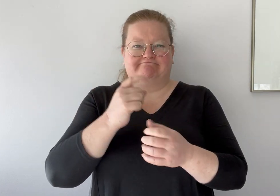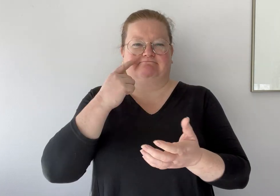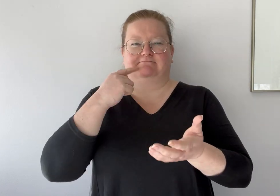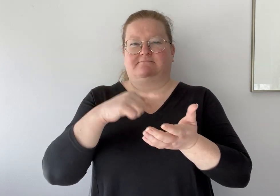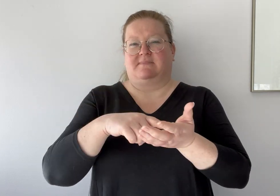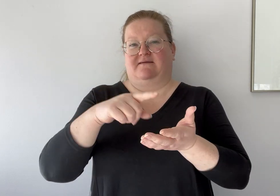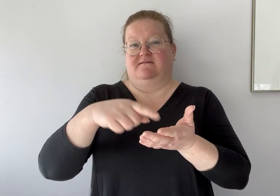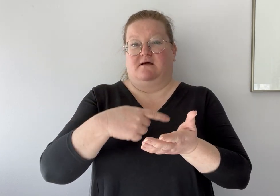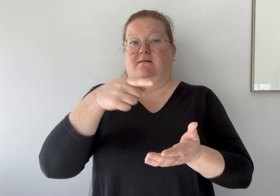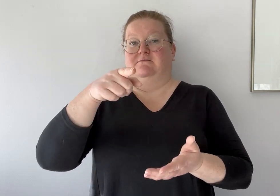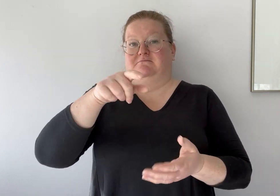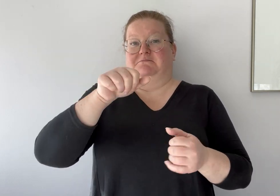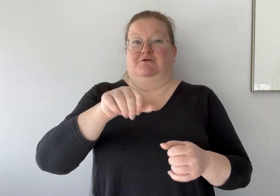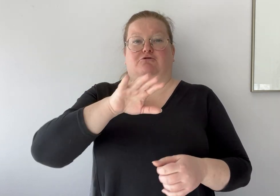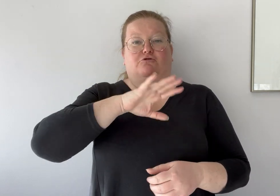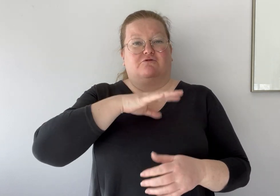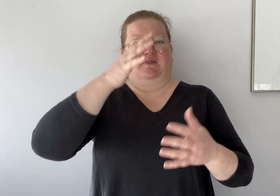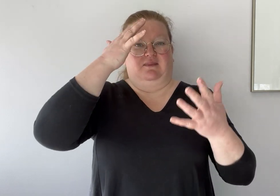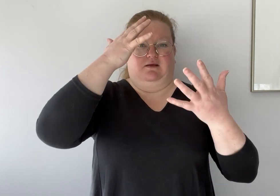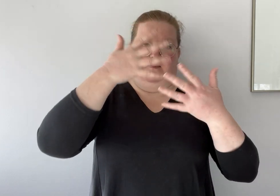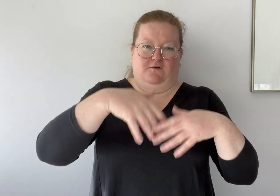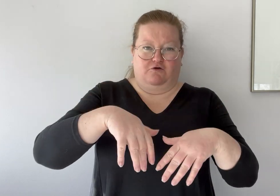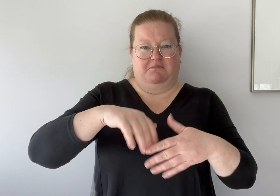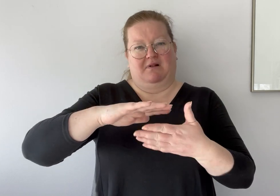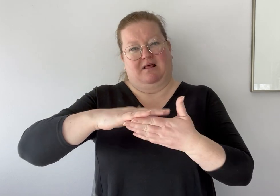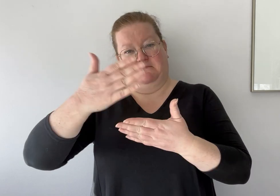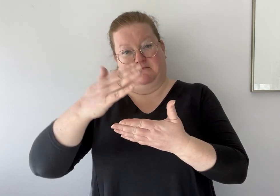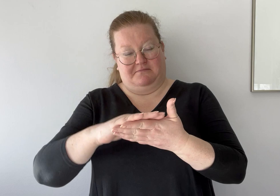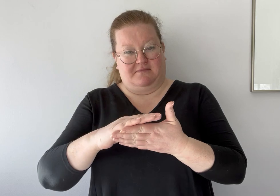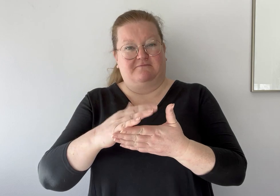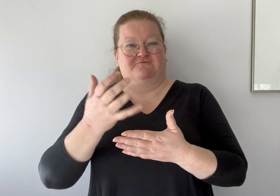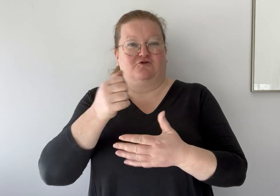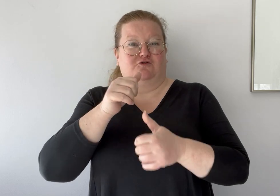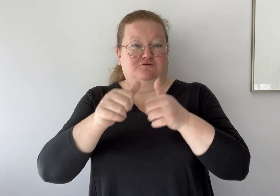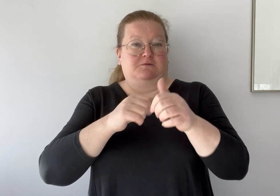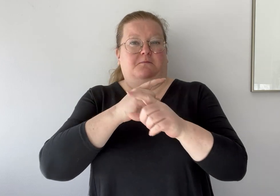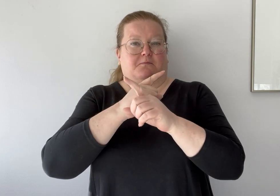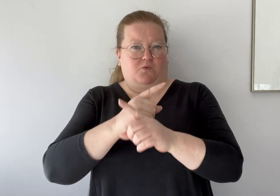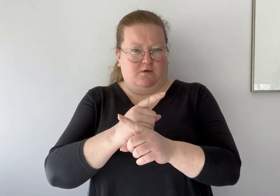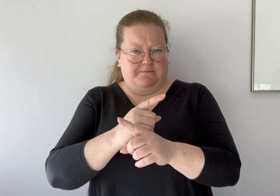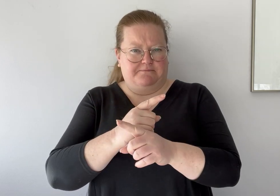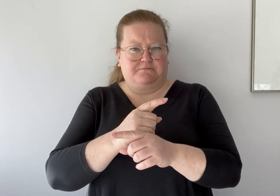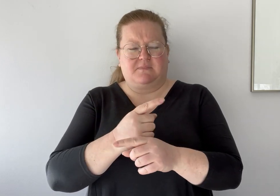Tarvitset siis tietokoneen, jotta voit osallistua mukaan.